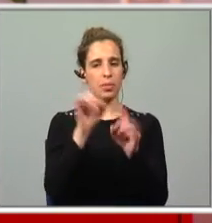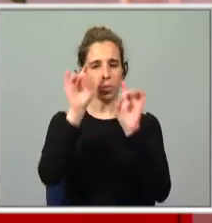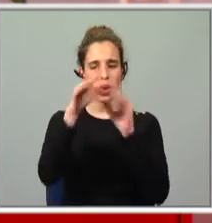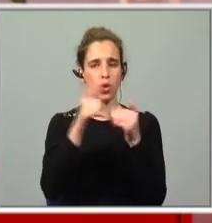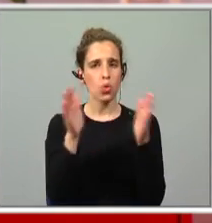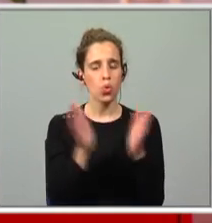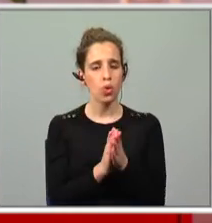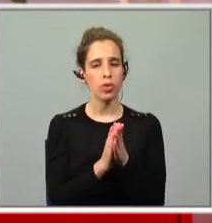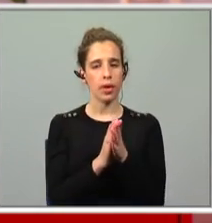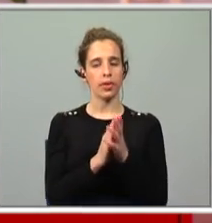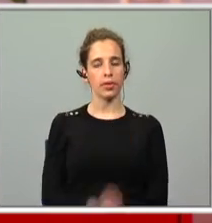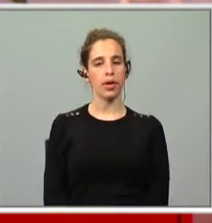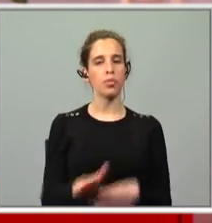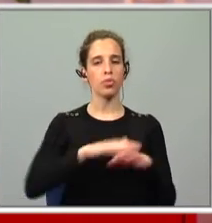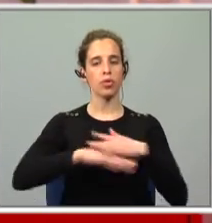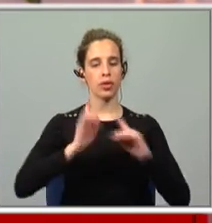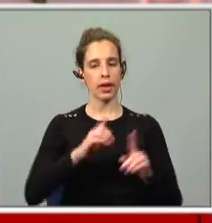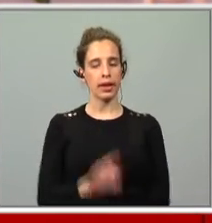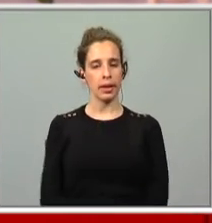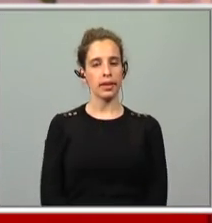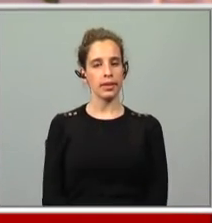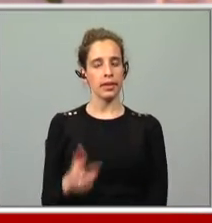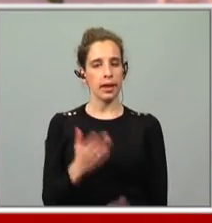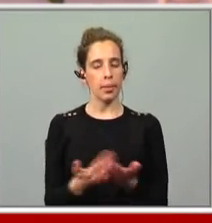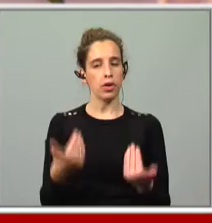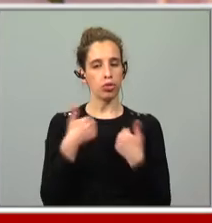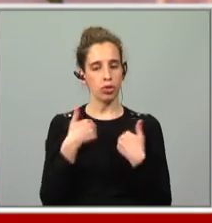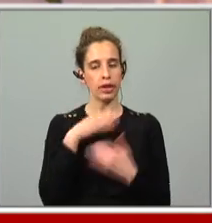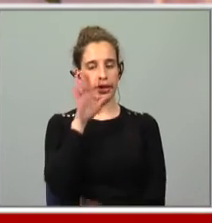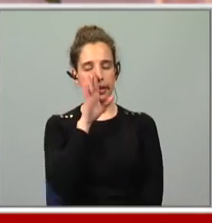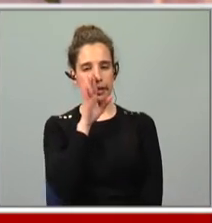que vamos fazer até para nos ajudar Caso vocês tenham gostado tirar algumas notas 萬一我們要怎麼做才能幫助我們呢？你喜歡記筆記